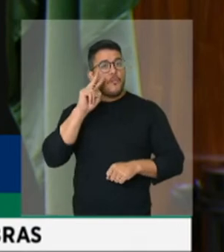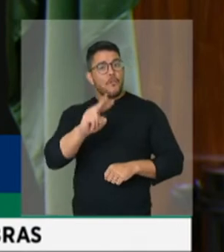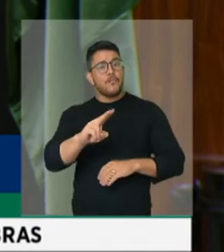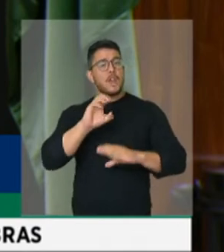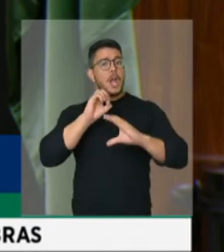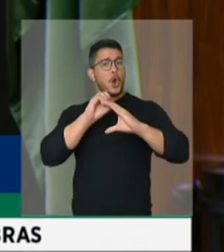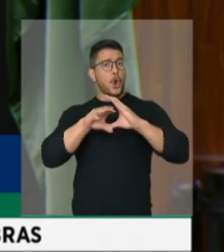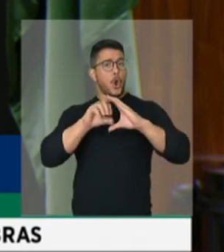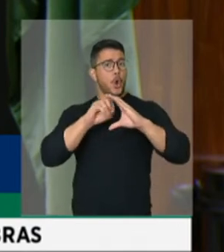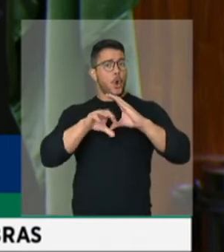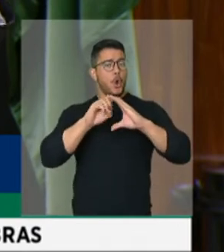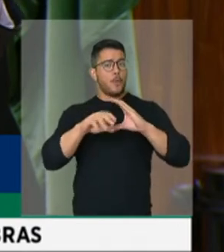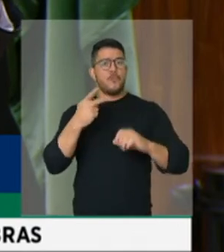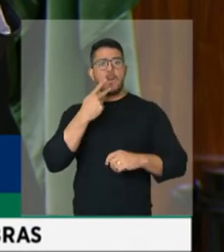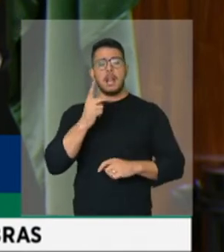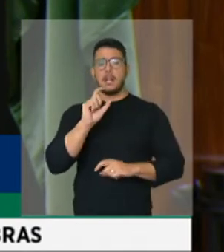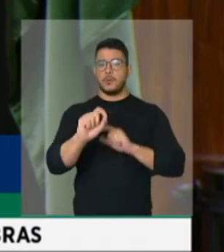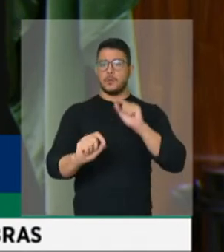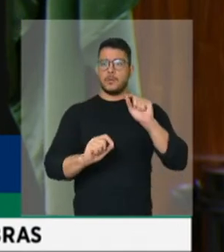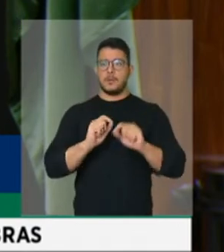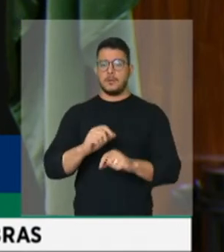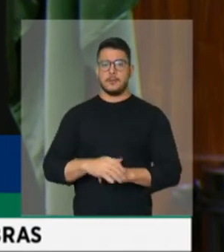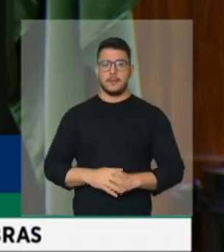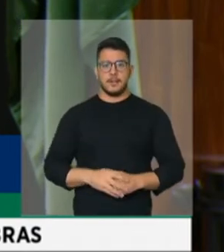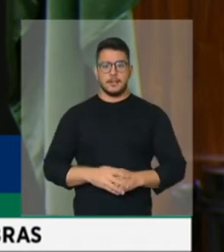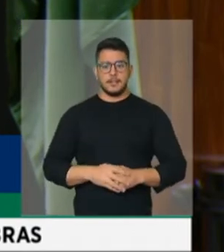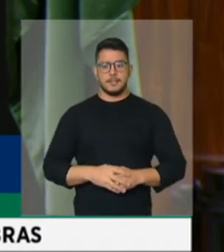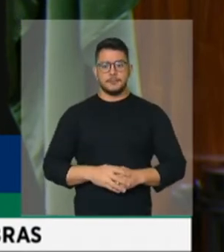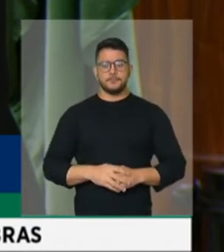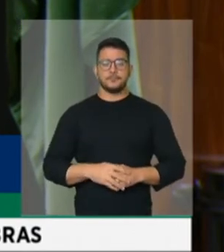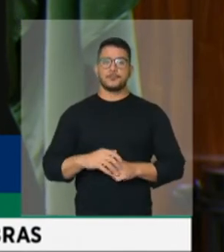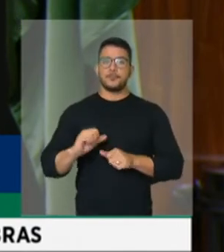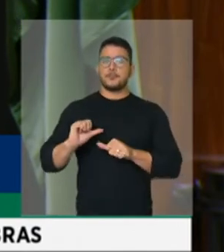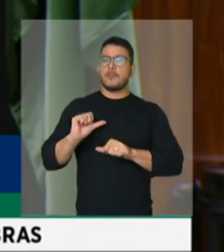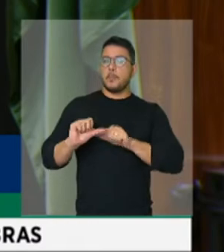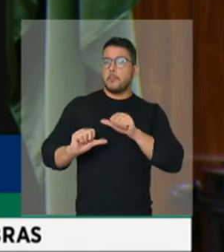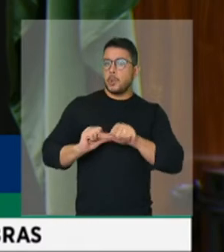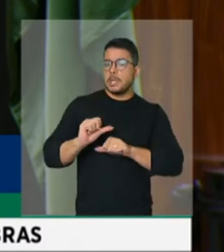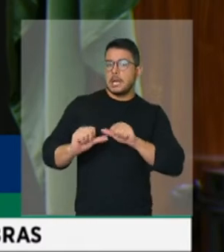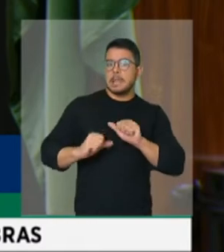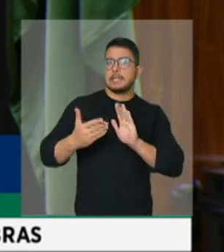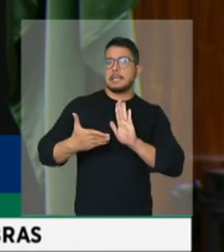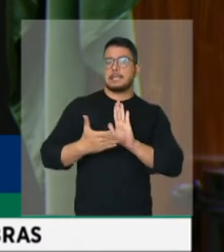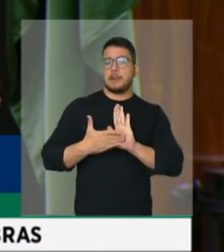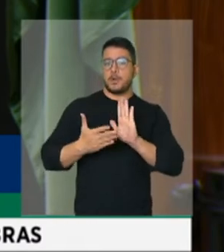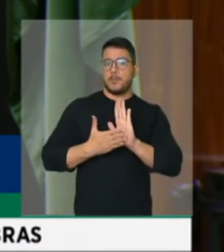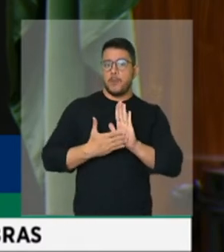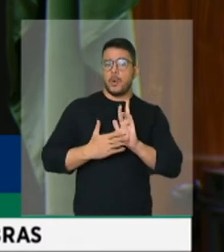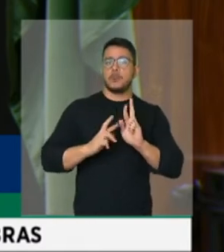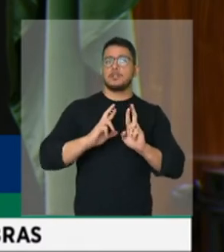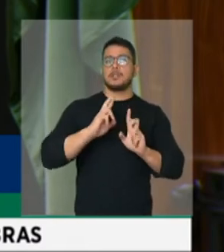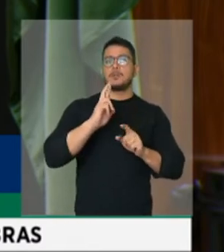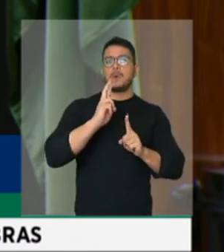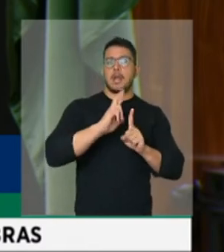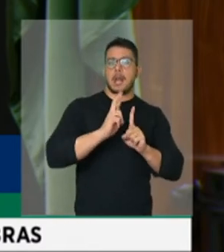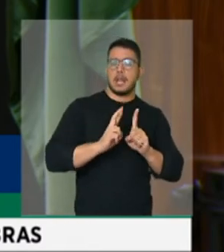RIO, EU VI NA REDE GLOBO DE TELEVISÃO A MANCHETE ERA "ALTERAÇÕES PROPOSTAS PELO RELATOR DA MEDIDA PROVISÓRIA